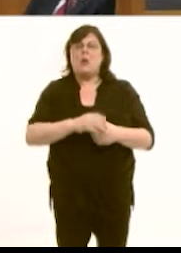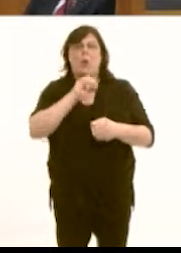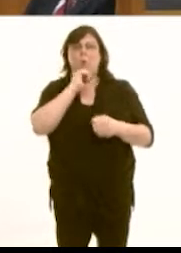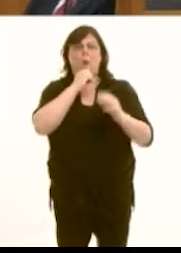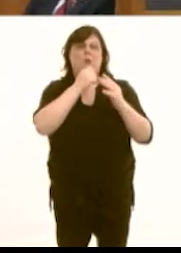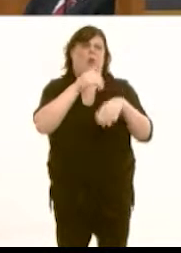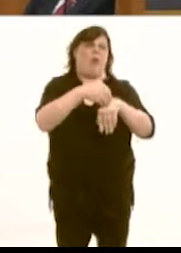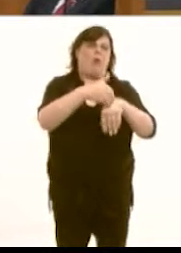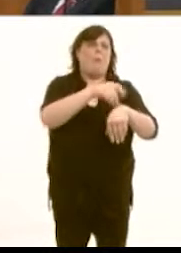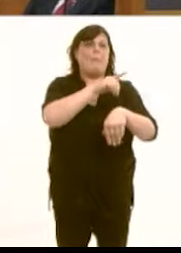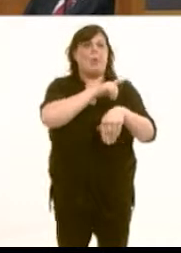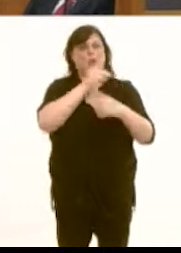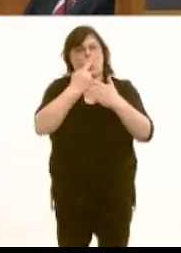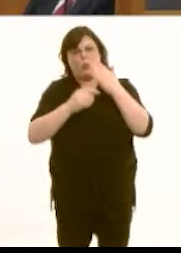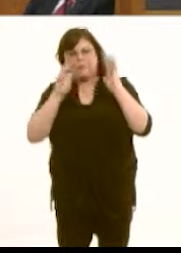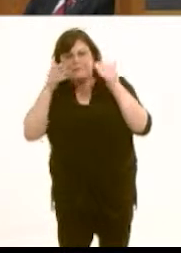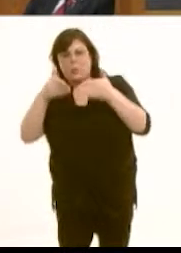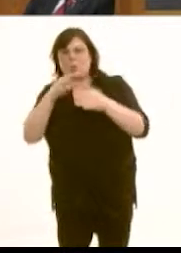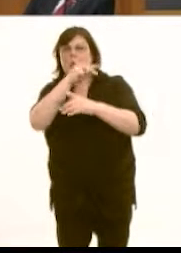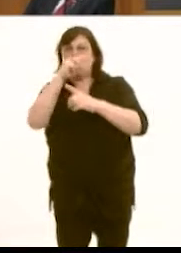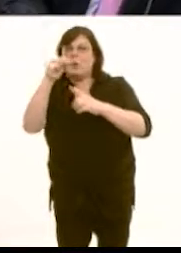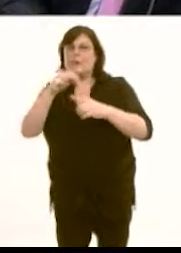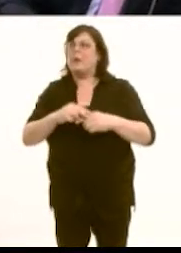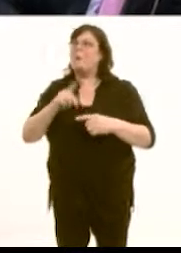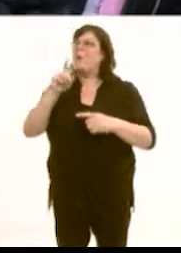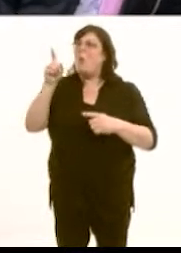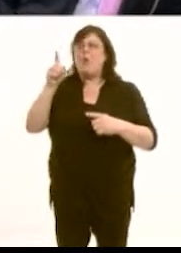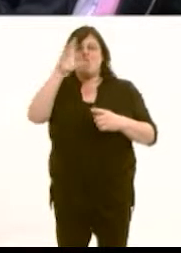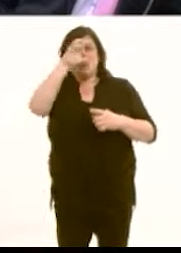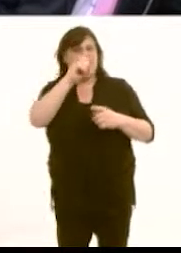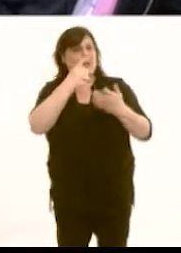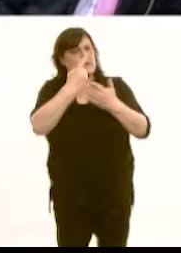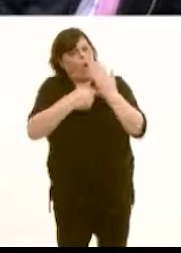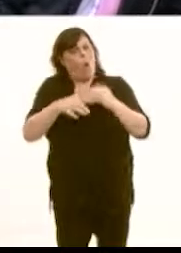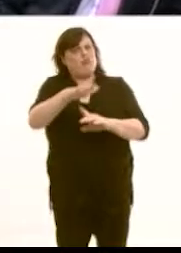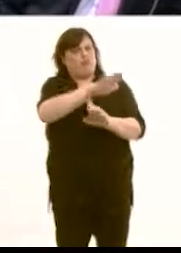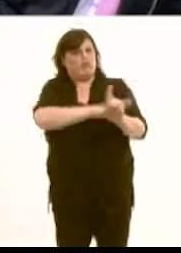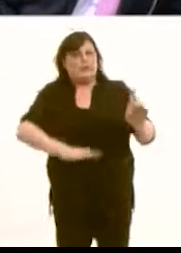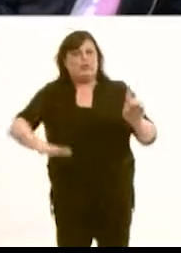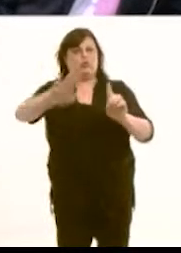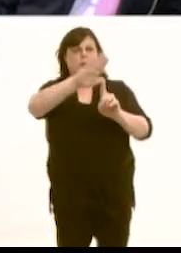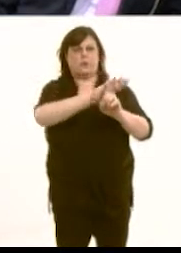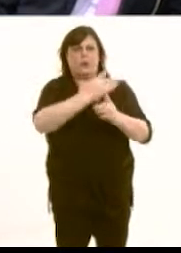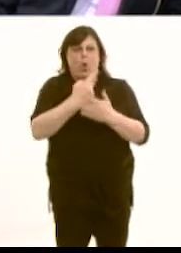ac nid fel dinas Abertawe a threfi eraill y tu fas sydd ddim yn rhan oír rhanbarth.